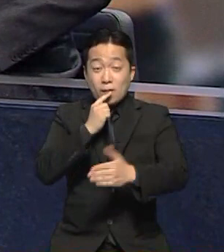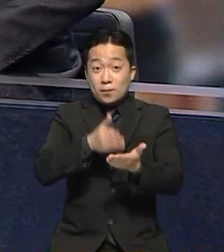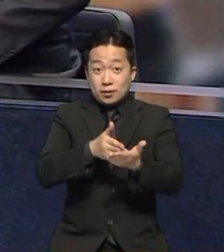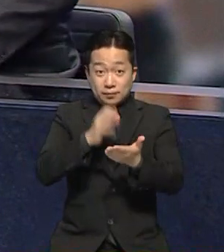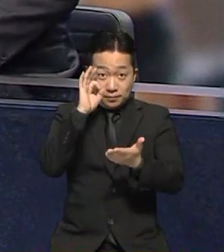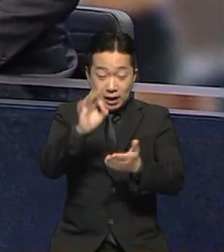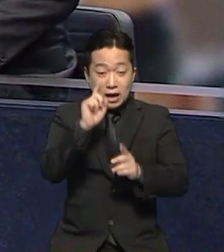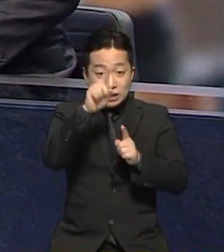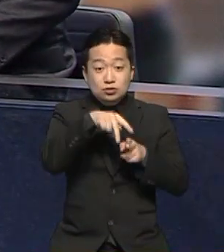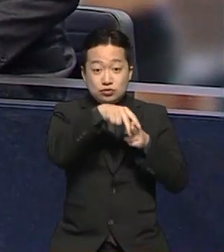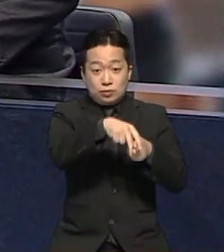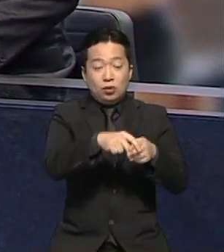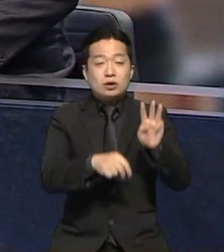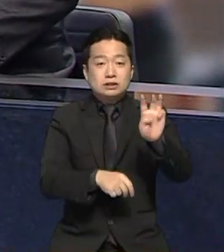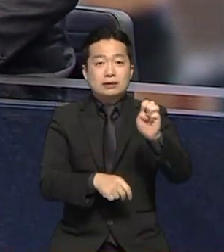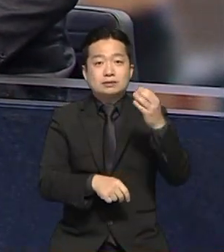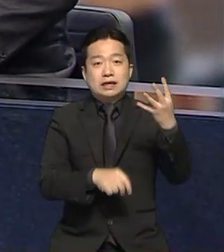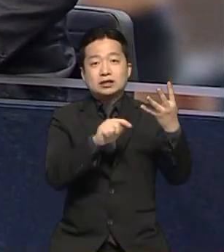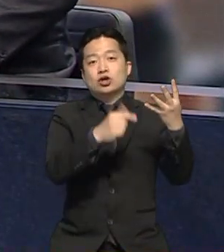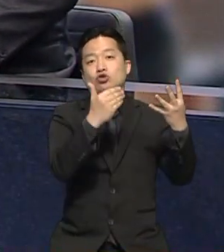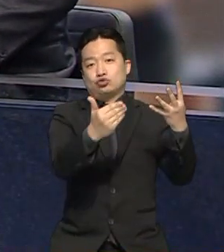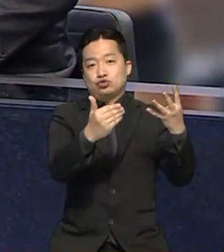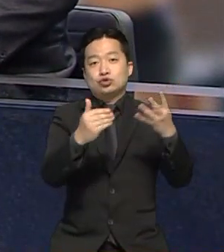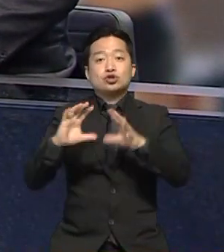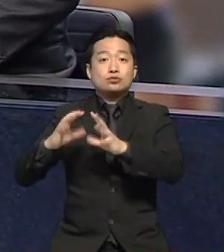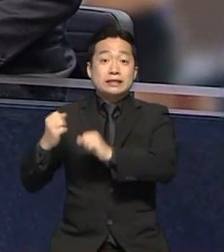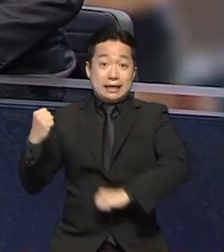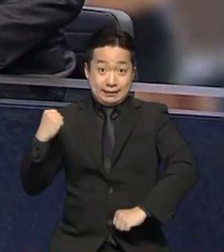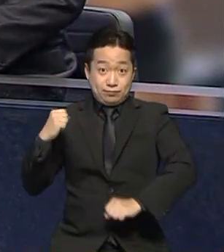드렸는데 이 후보가 34.9, 국민의힘 윤석열 후보가 26%로 나왔습니다.